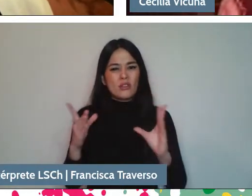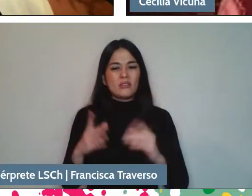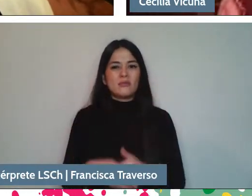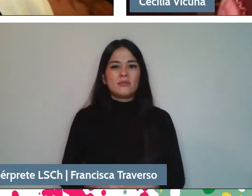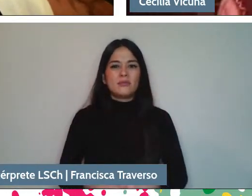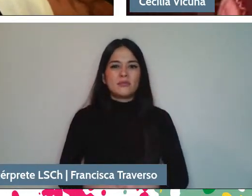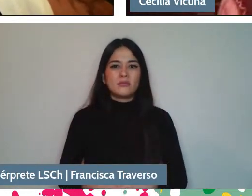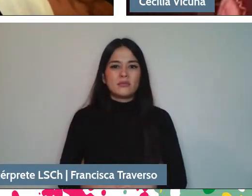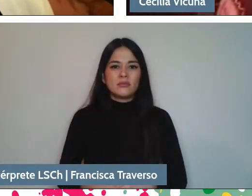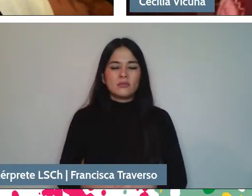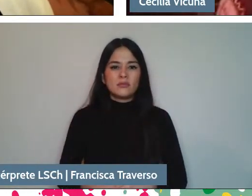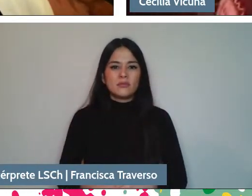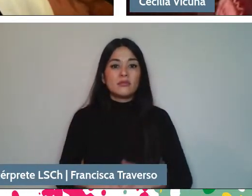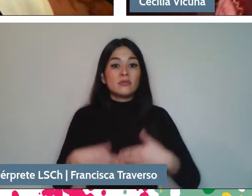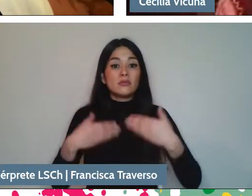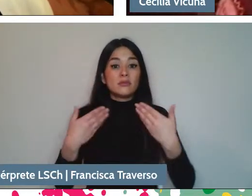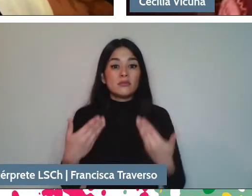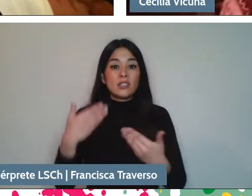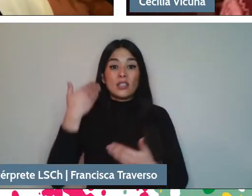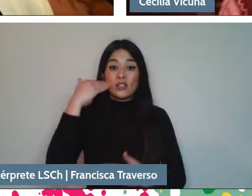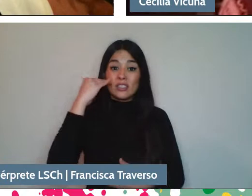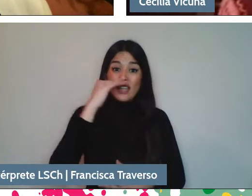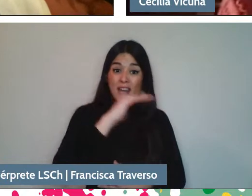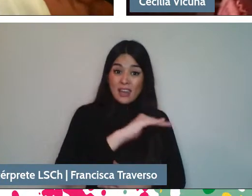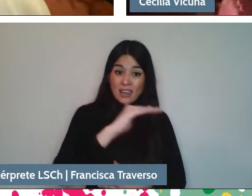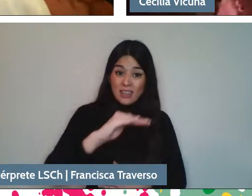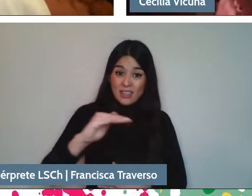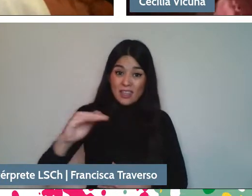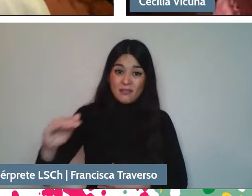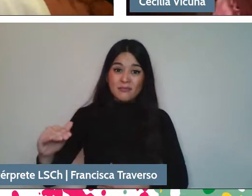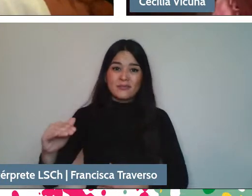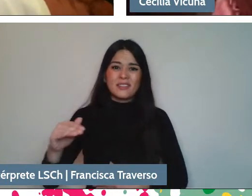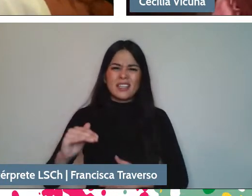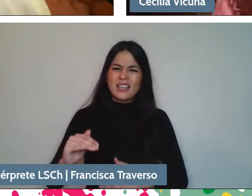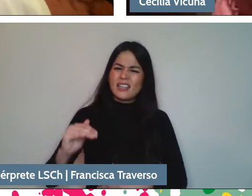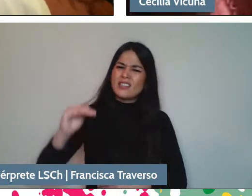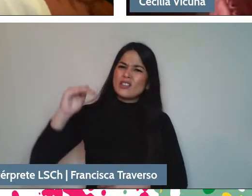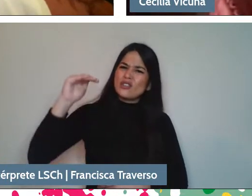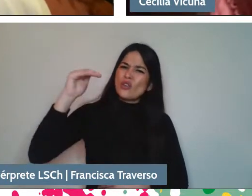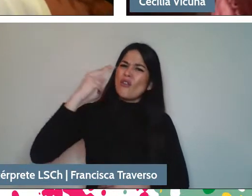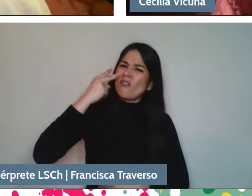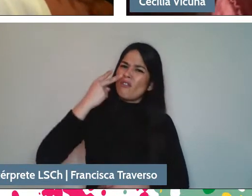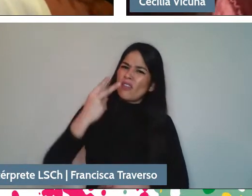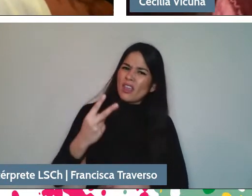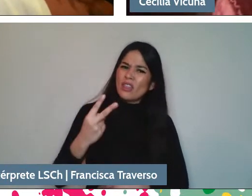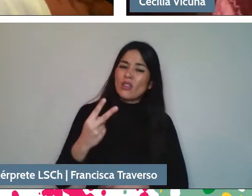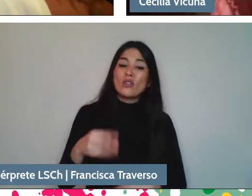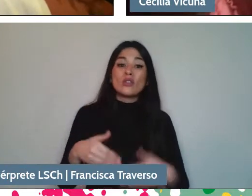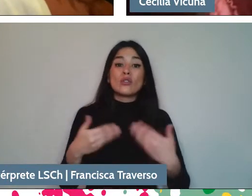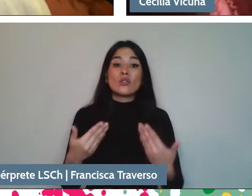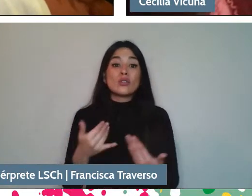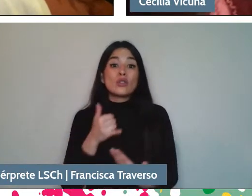Entonces, esa niñita creció oyendo y viendo eso. Entonces, yo no sé si todos los otros niñitos